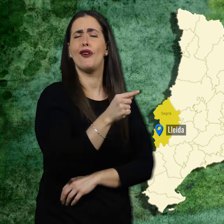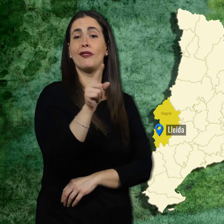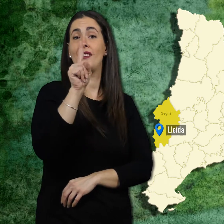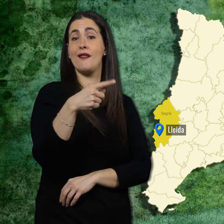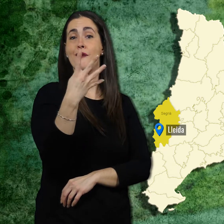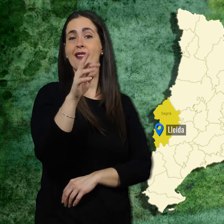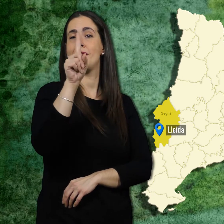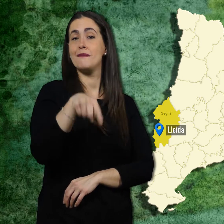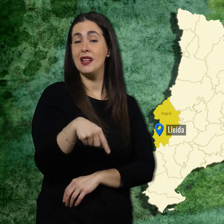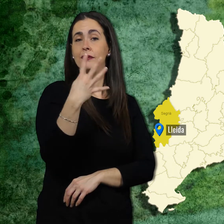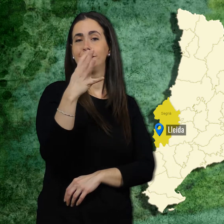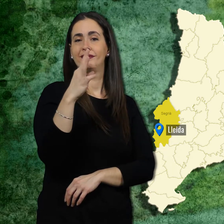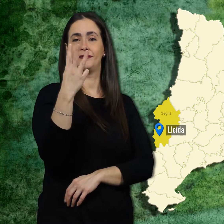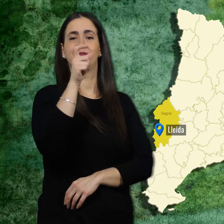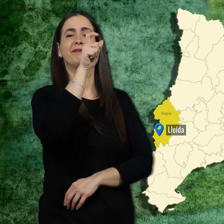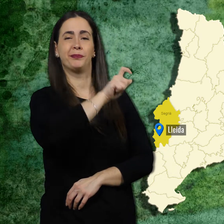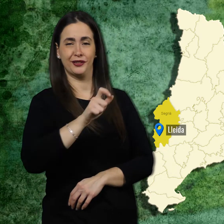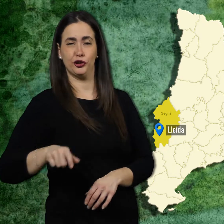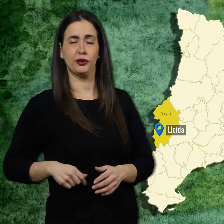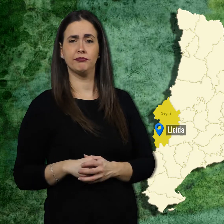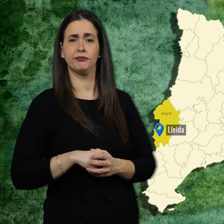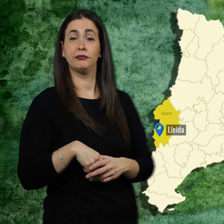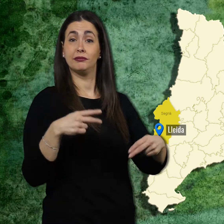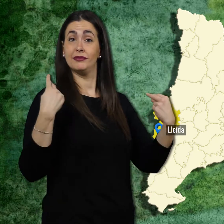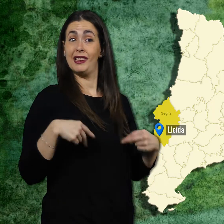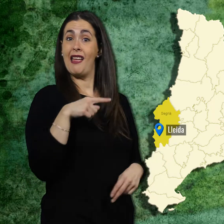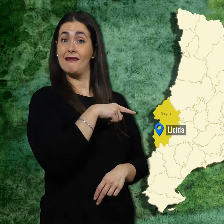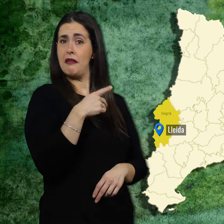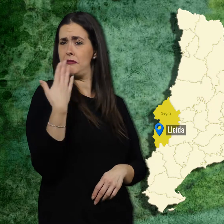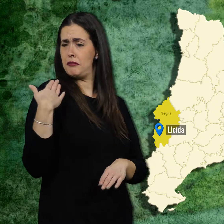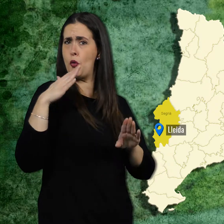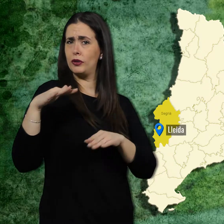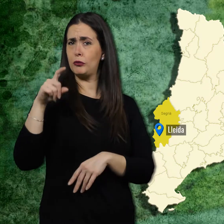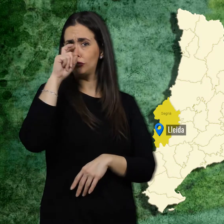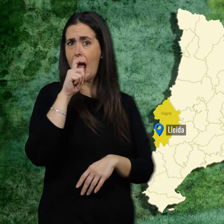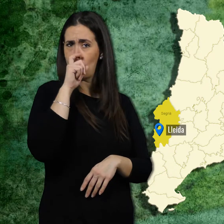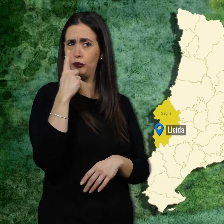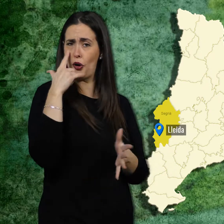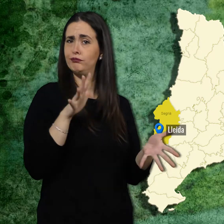Comarca: Segrià. Població: 140.403 habitants.